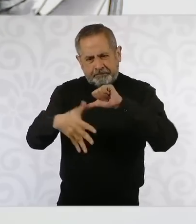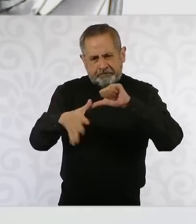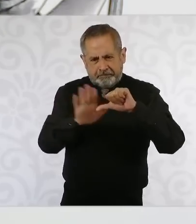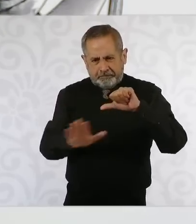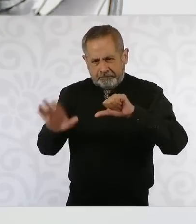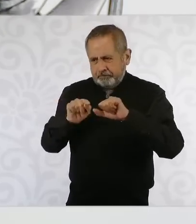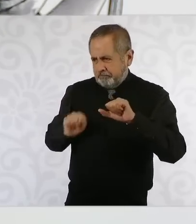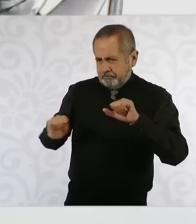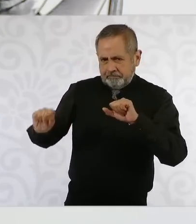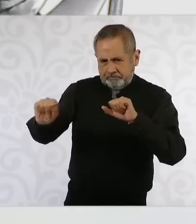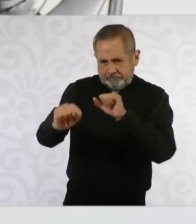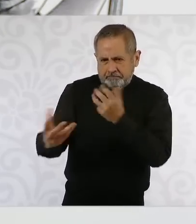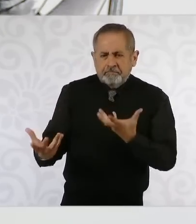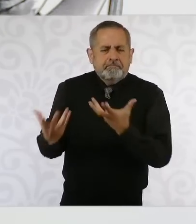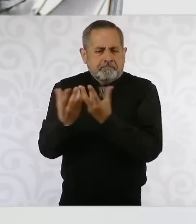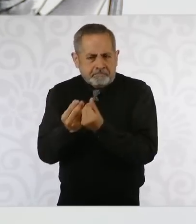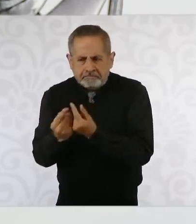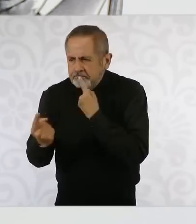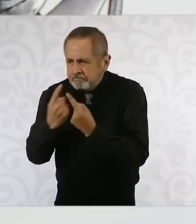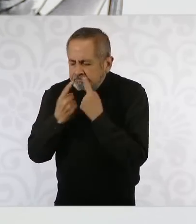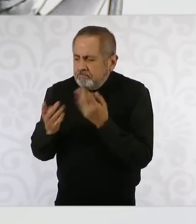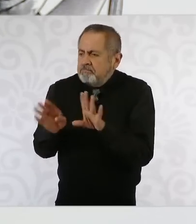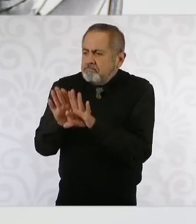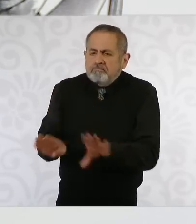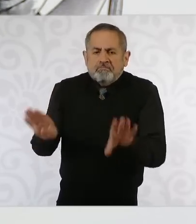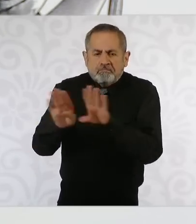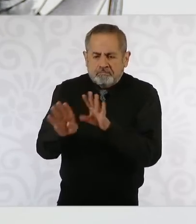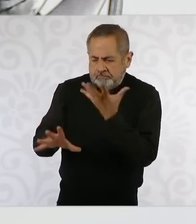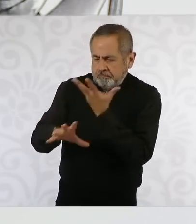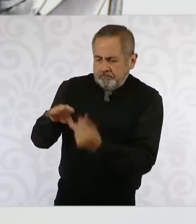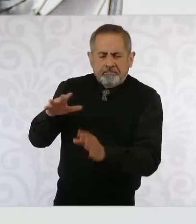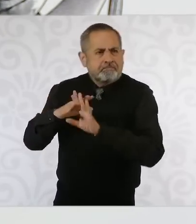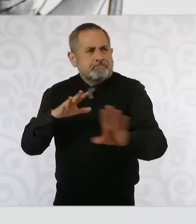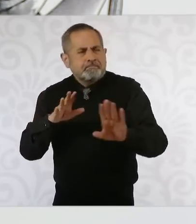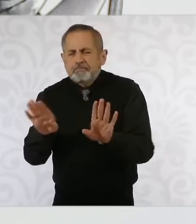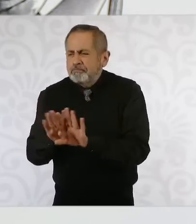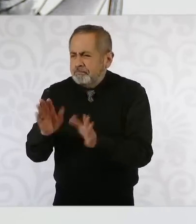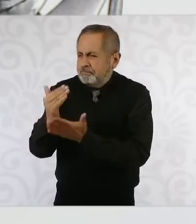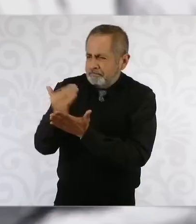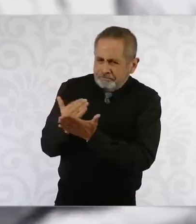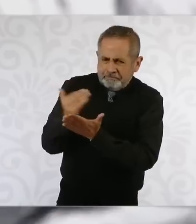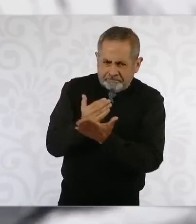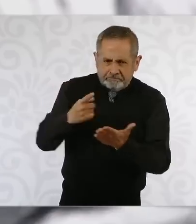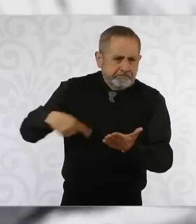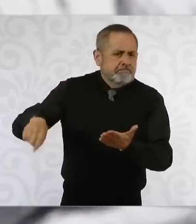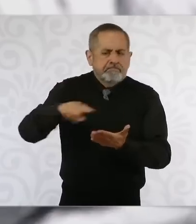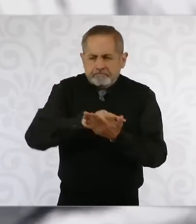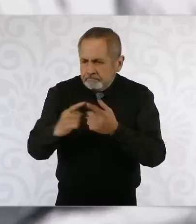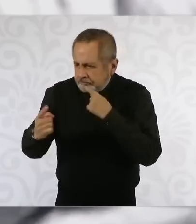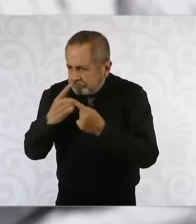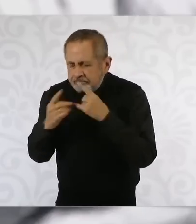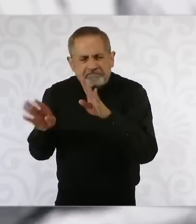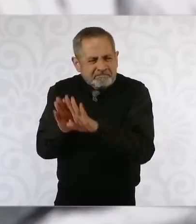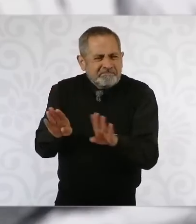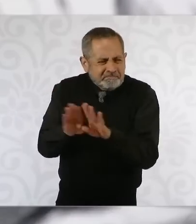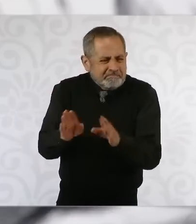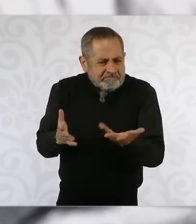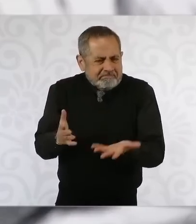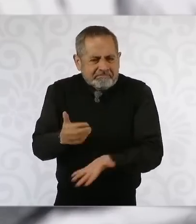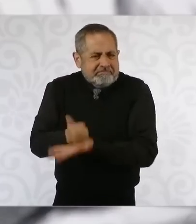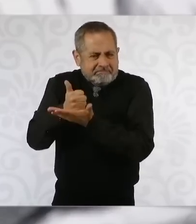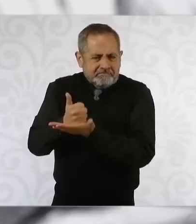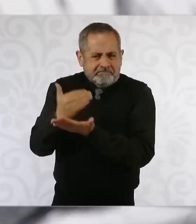migración y de cómo cooperamos entre los países de América Latina y el Caribe para atender la